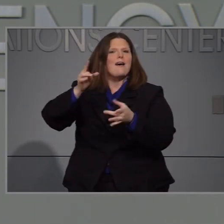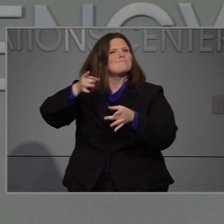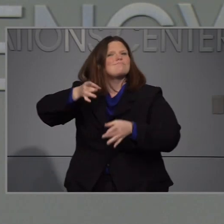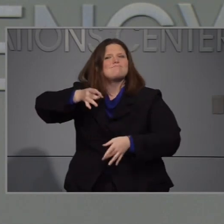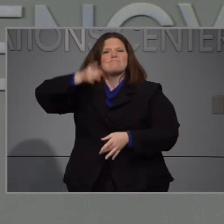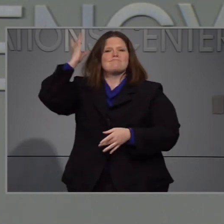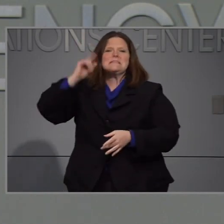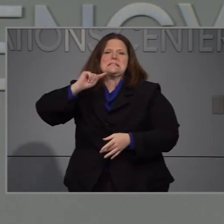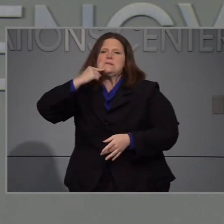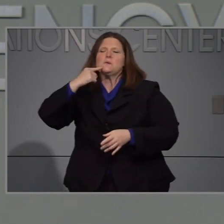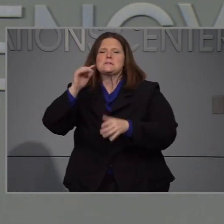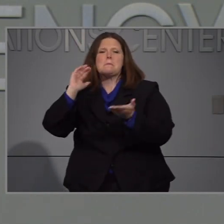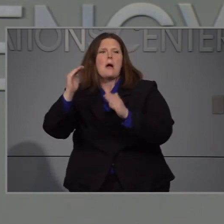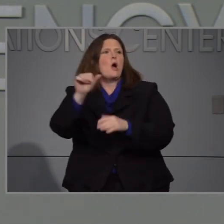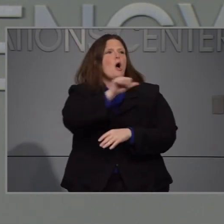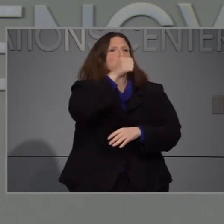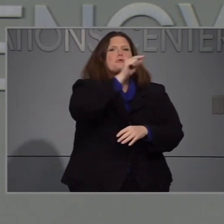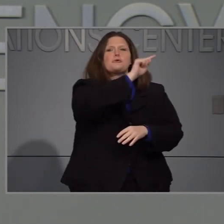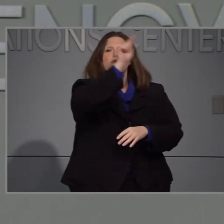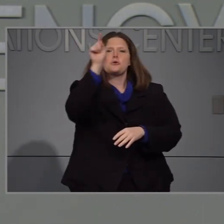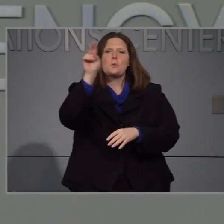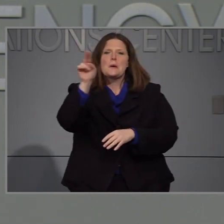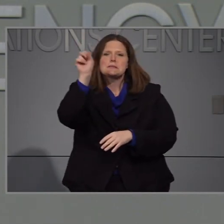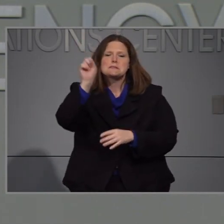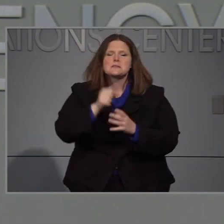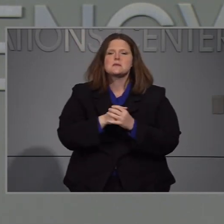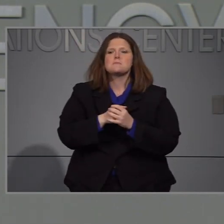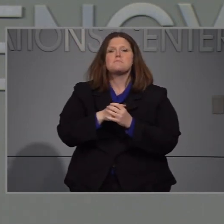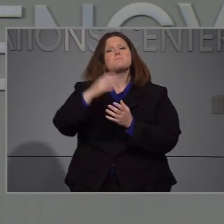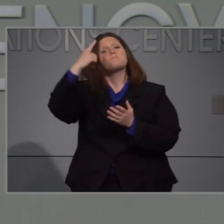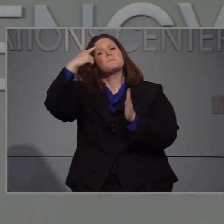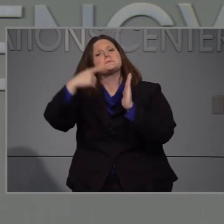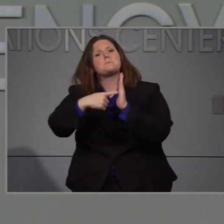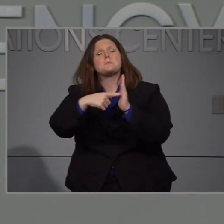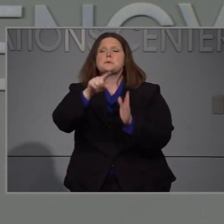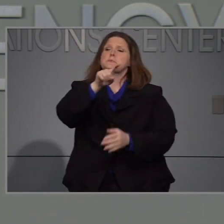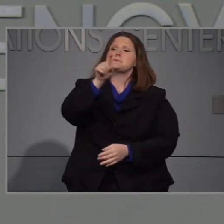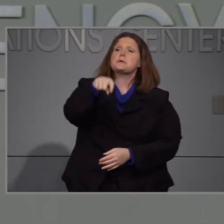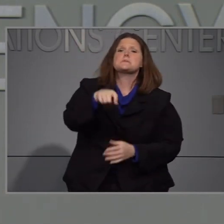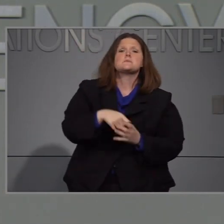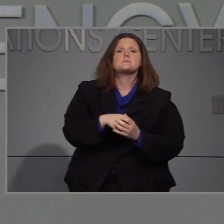el otro extremo que estamos viendo en otros estados de propagación de virus, hemos